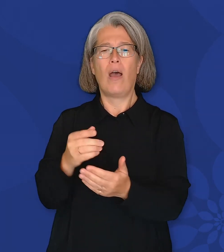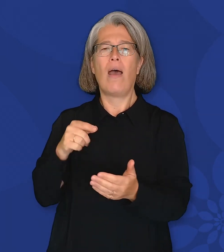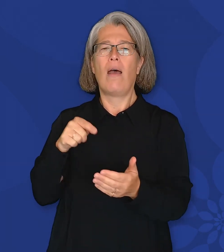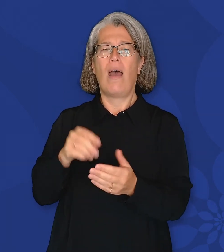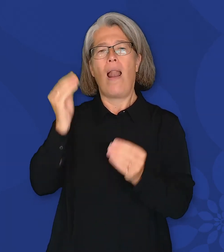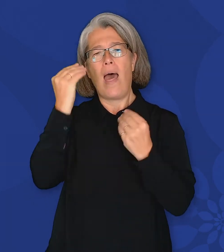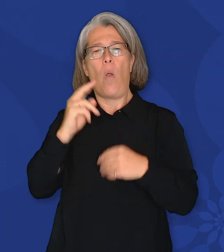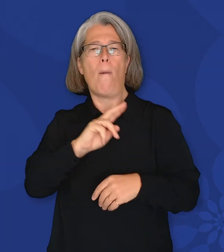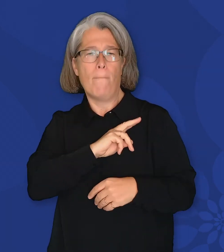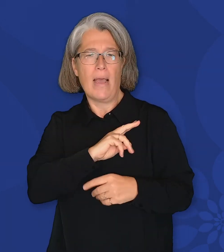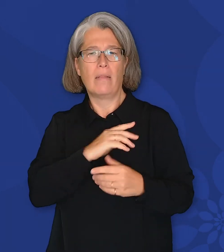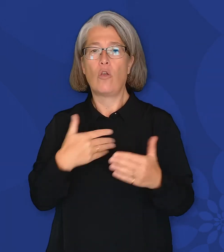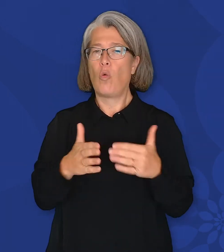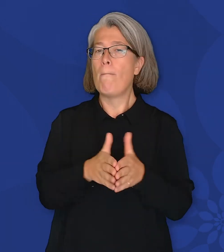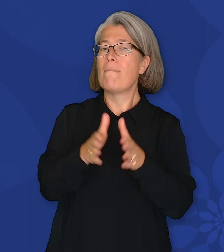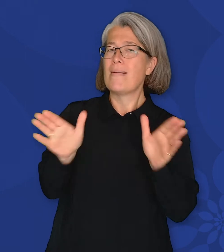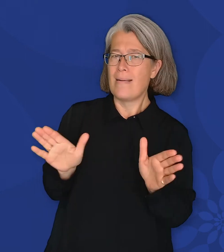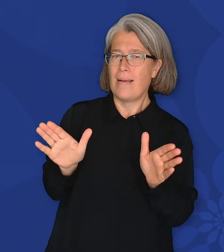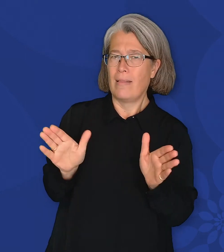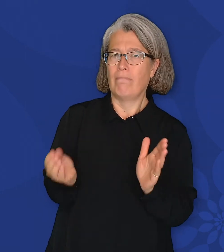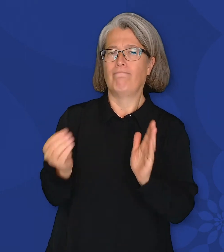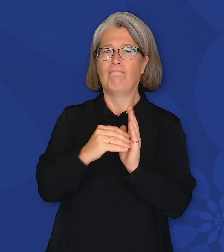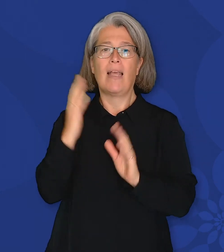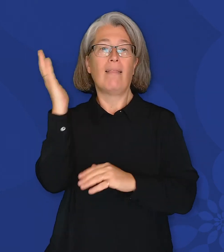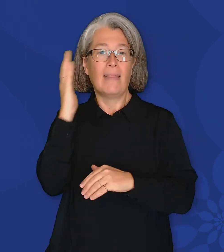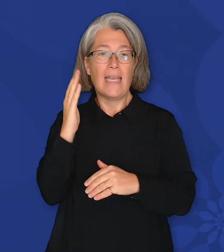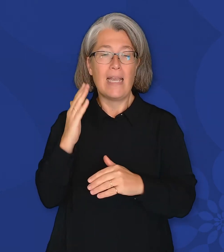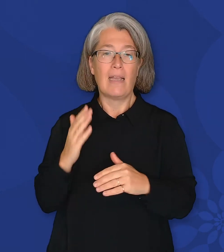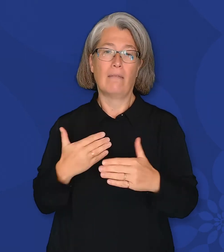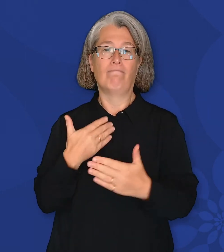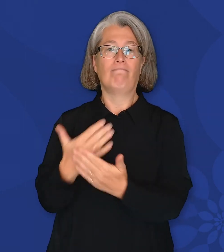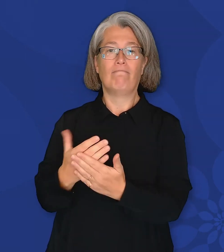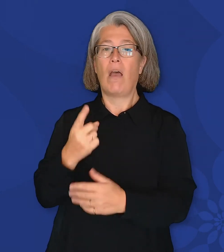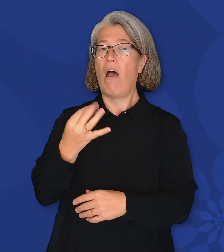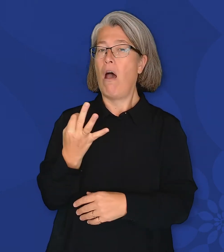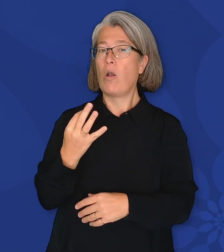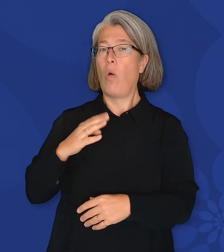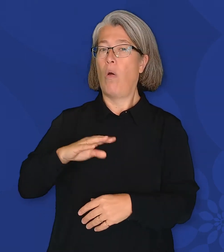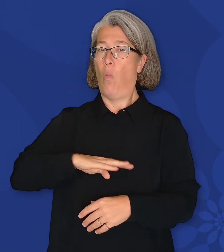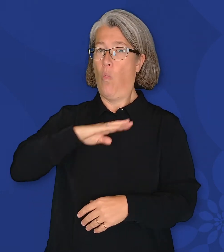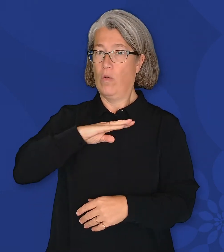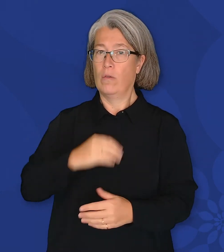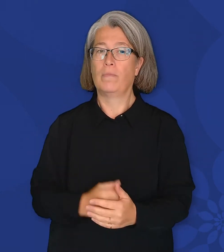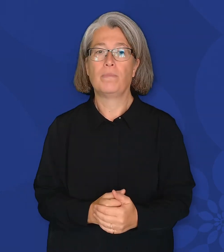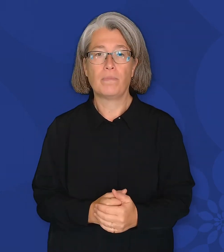genom vilken läroplikten utvidgas till 18 års ålder.